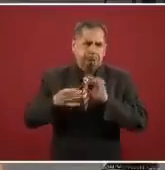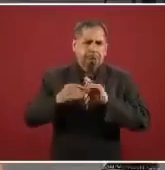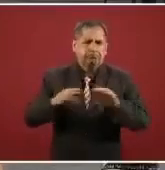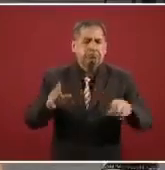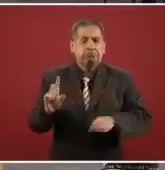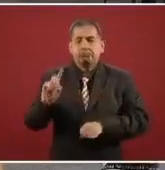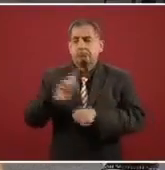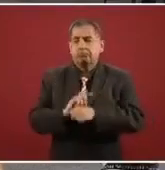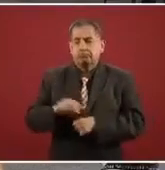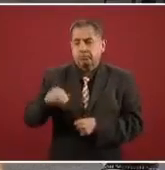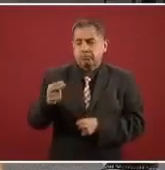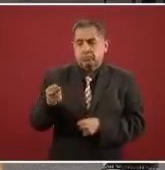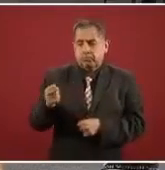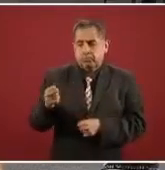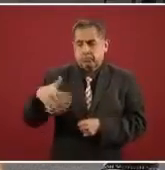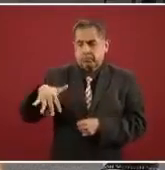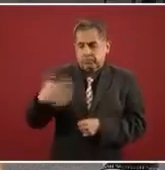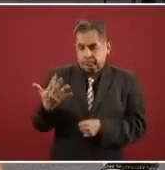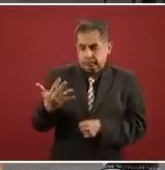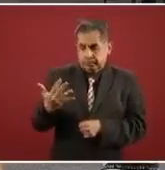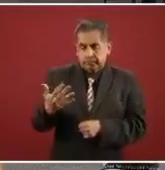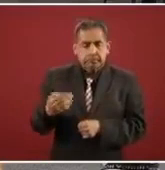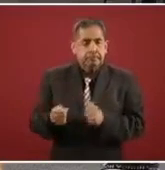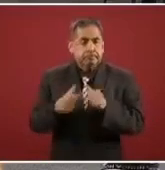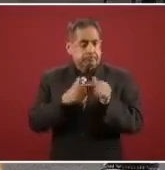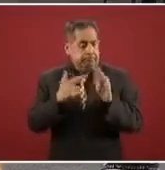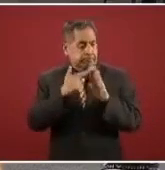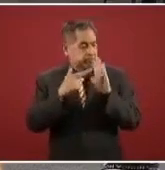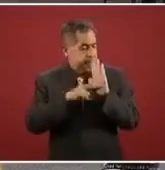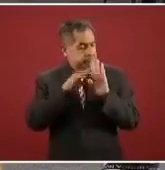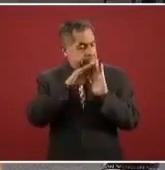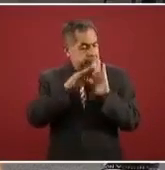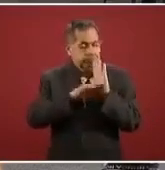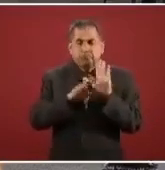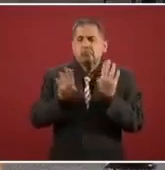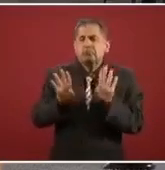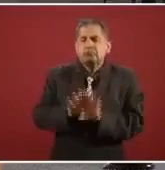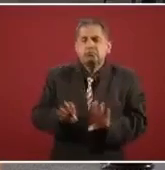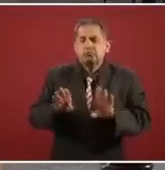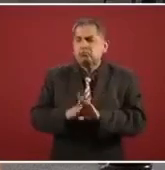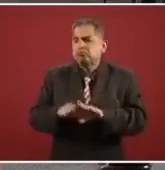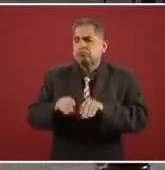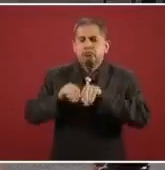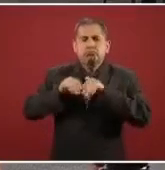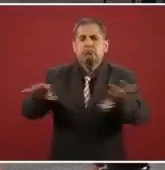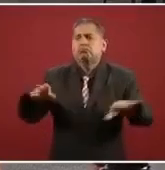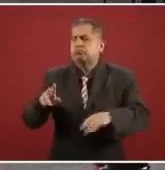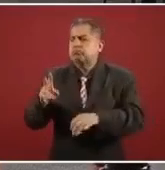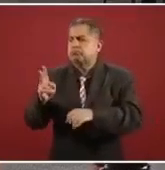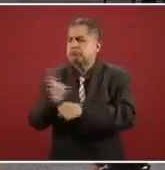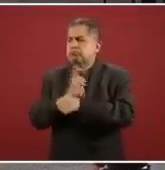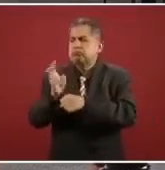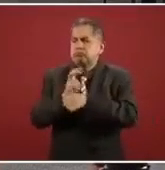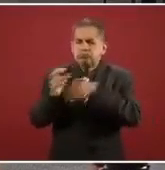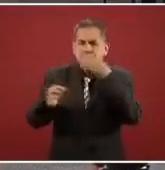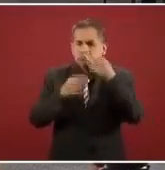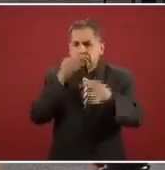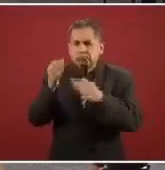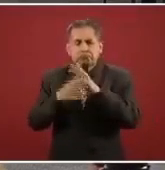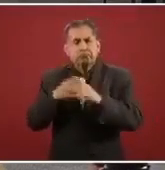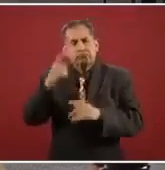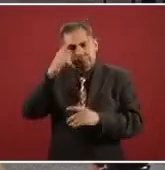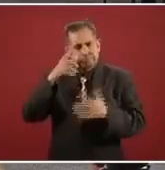de noviembre se emitió el protocolo y la convocatoria correspondiente para realizar